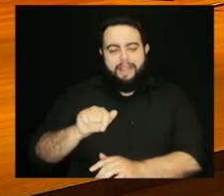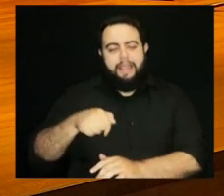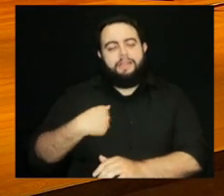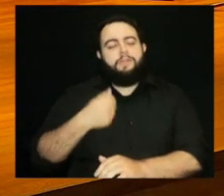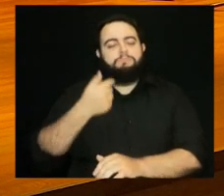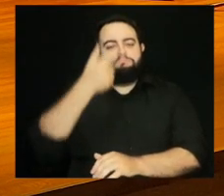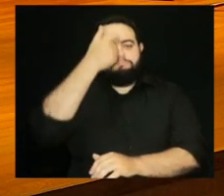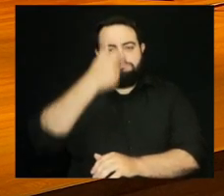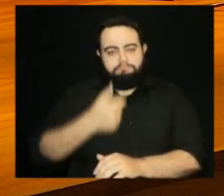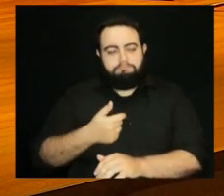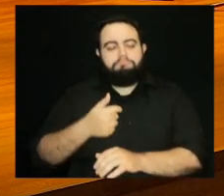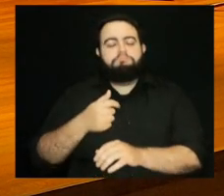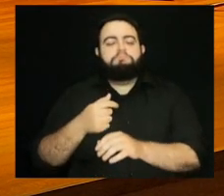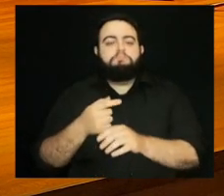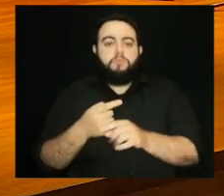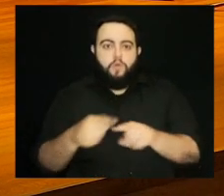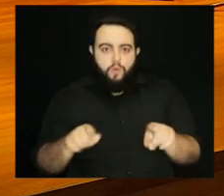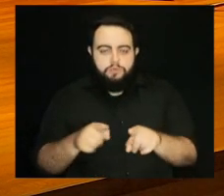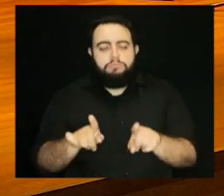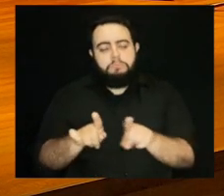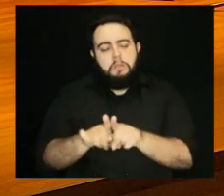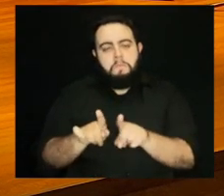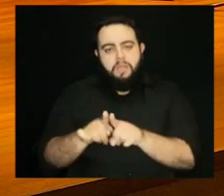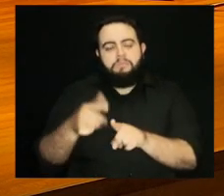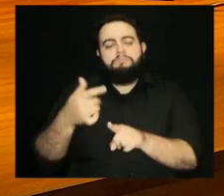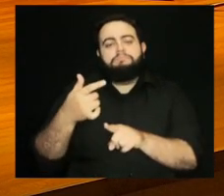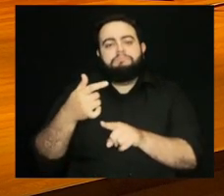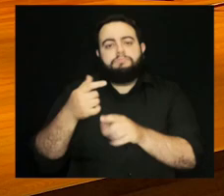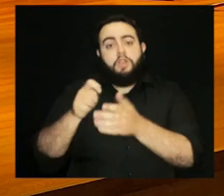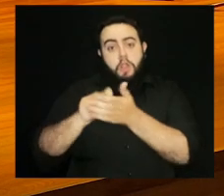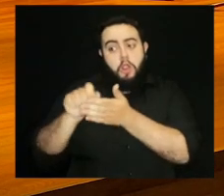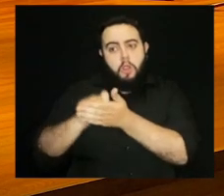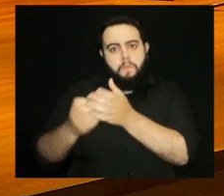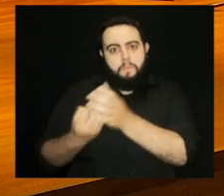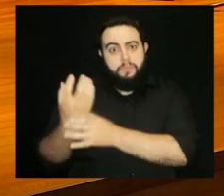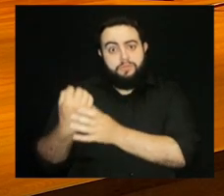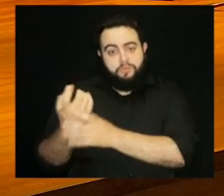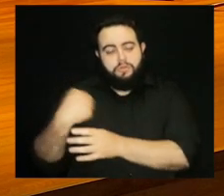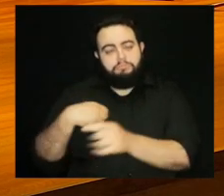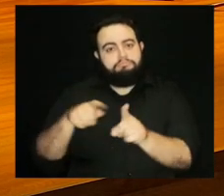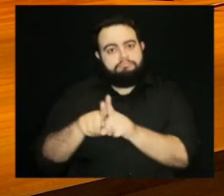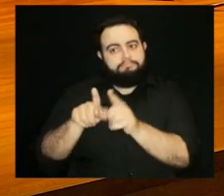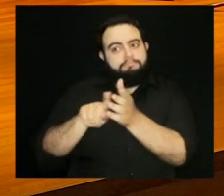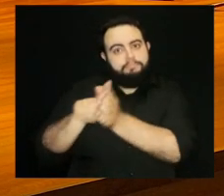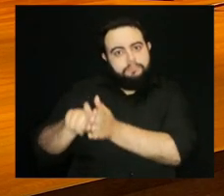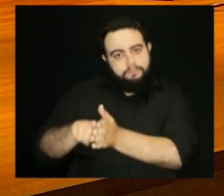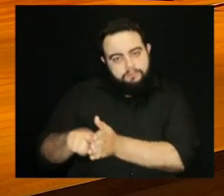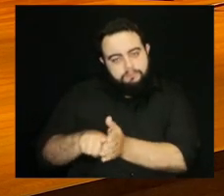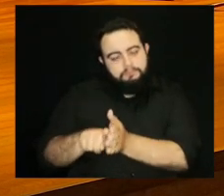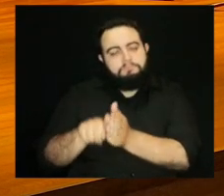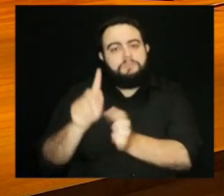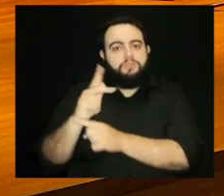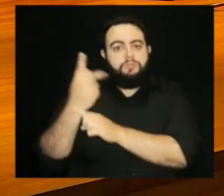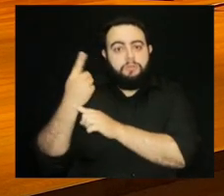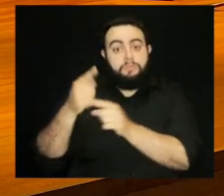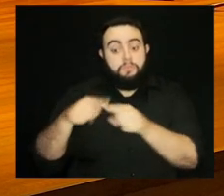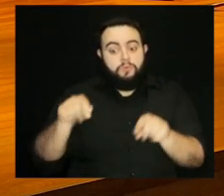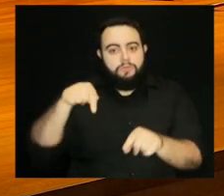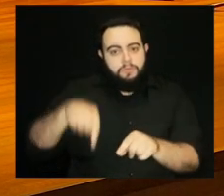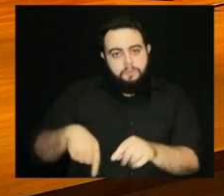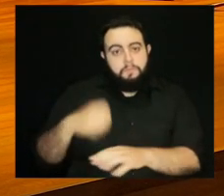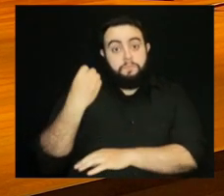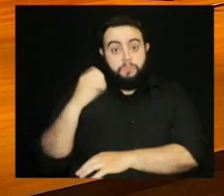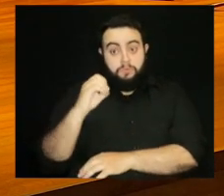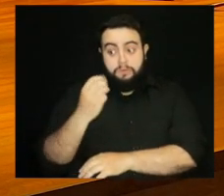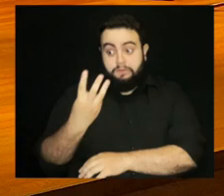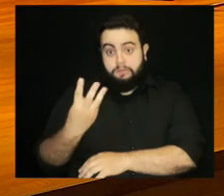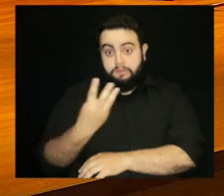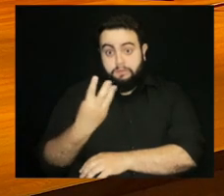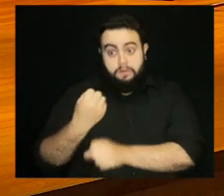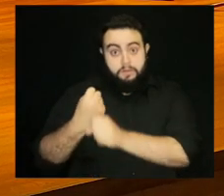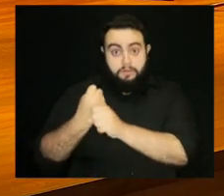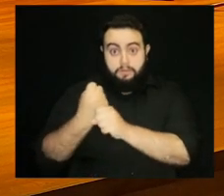também pesquiso muito a história da música de Porto Alegre há 33 anos tô nesse